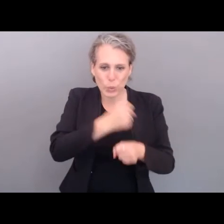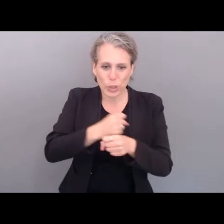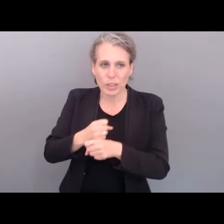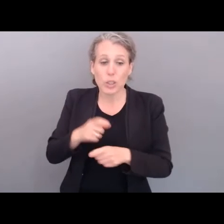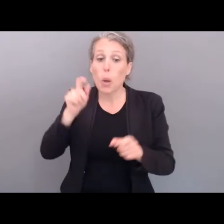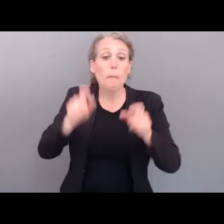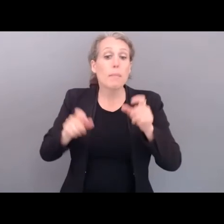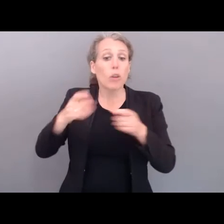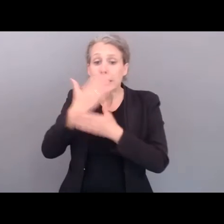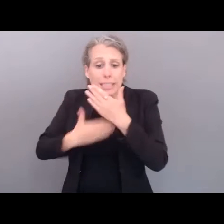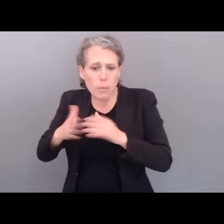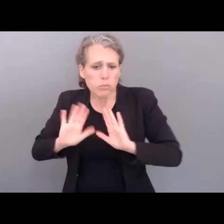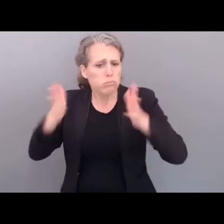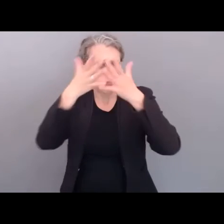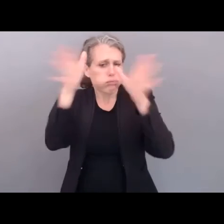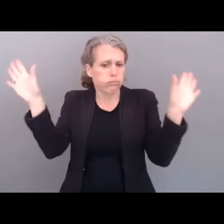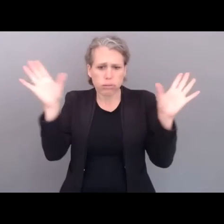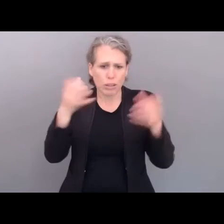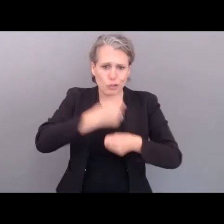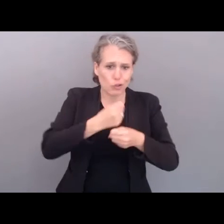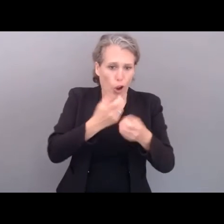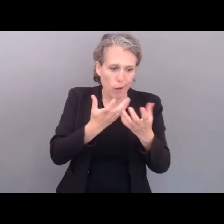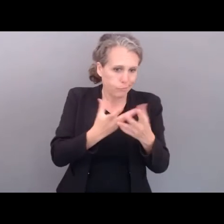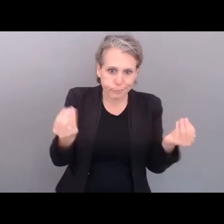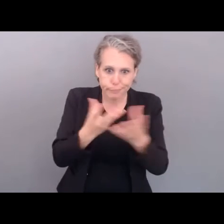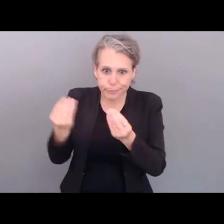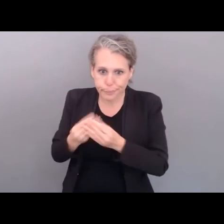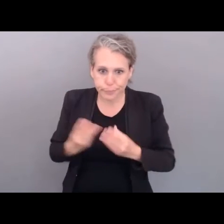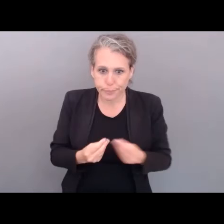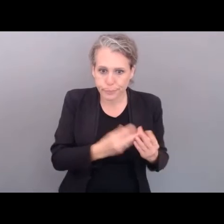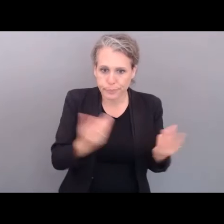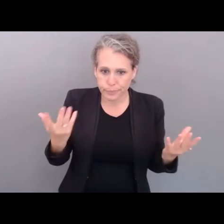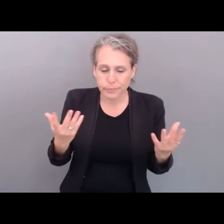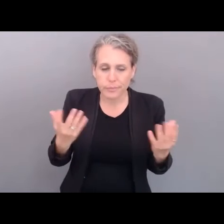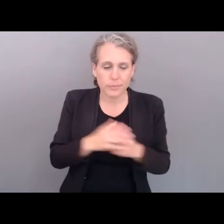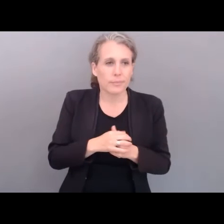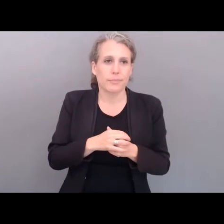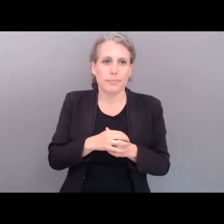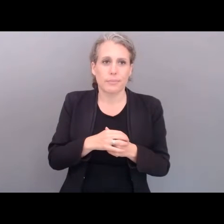personas en general han perdido sus trabajos, lo que volcará el competitivo mercado laboral,